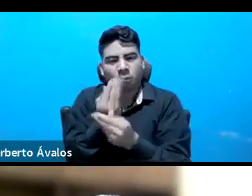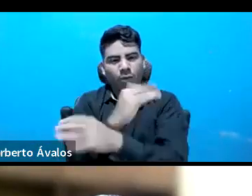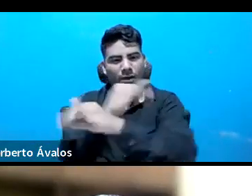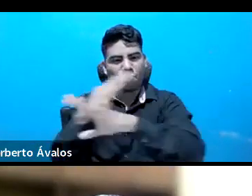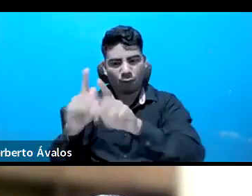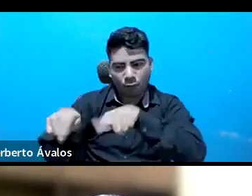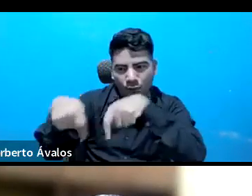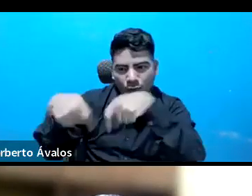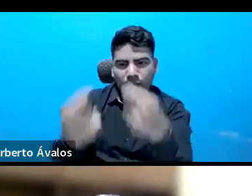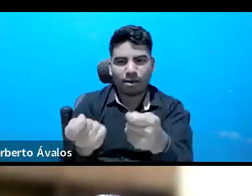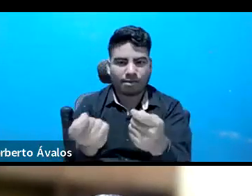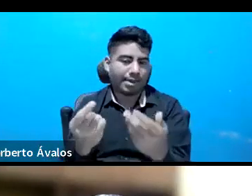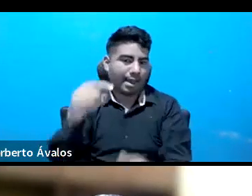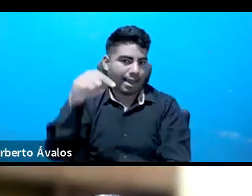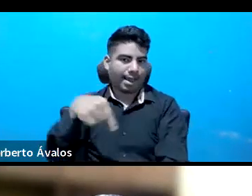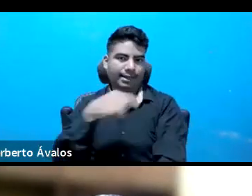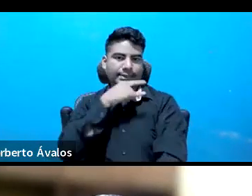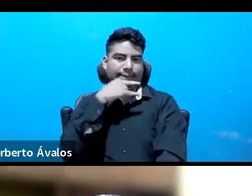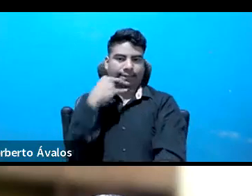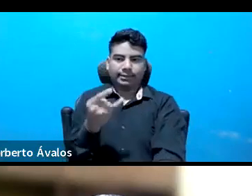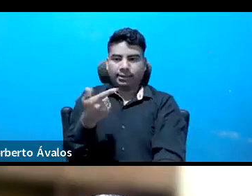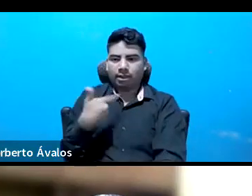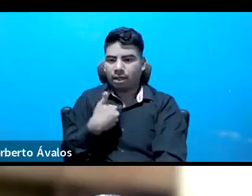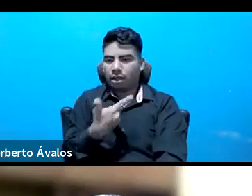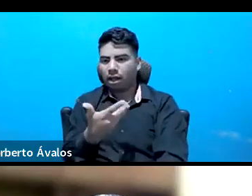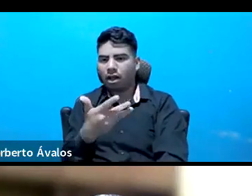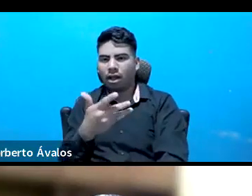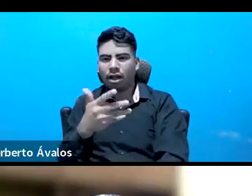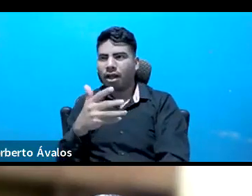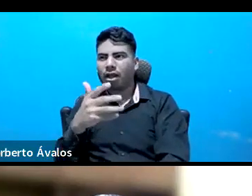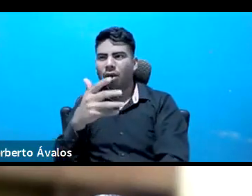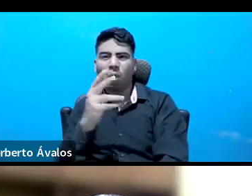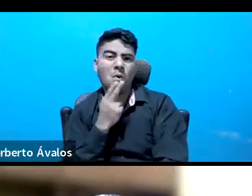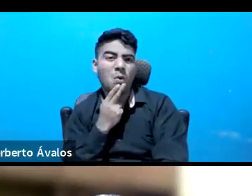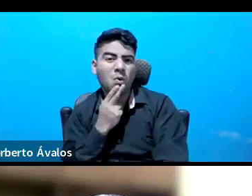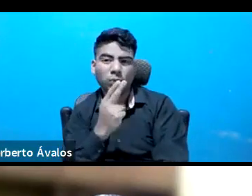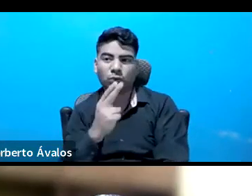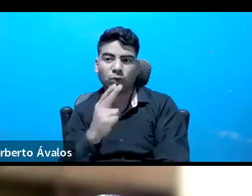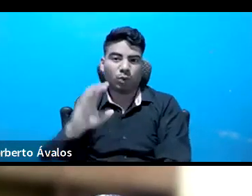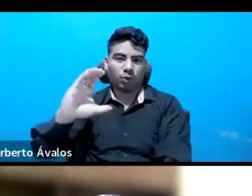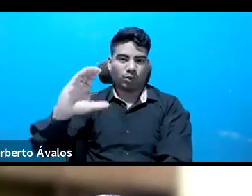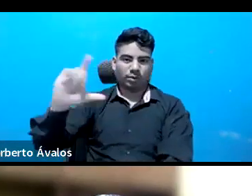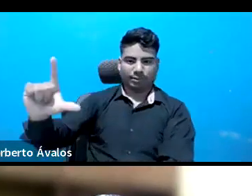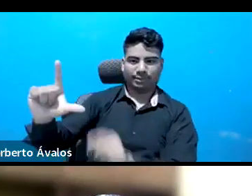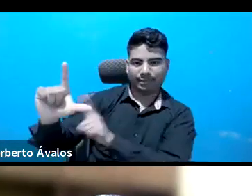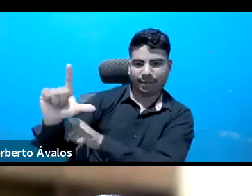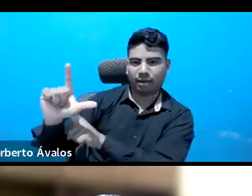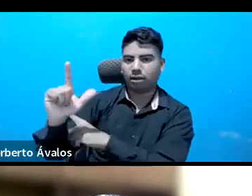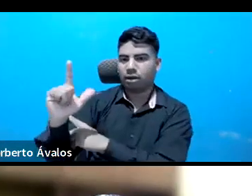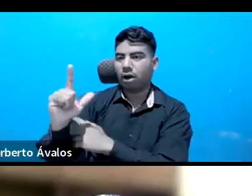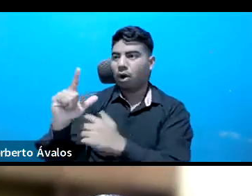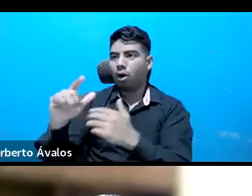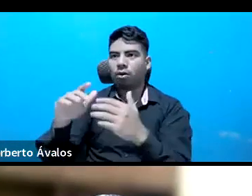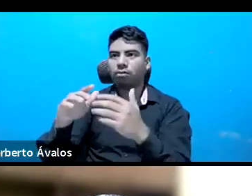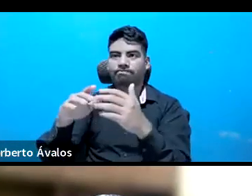también quizá lo de la inferior Moh Mohamed también también Quizá lo de la inferior Canchile se tome como clasificadores a lo que te refieres como